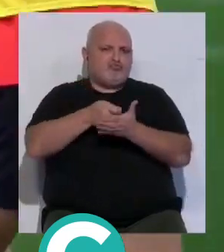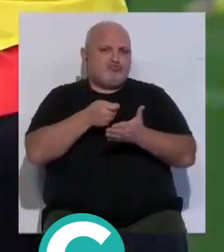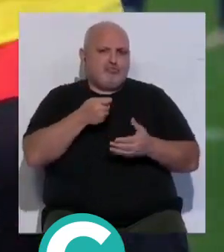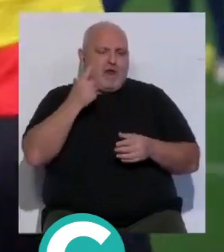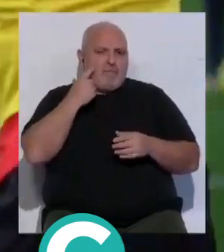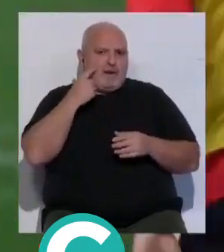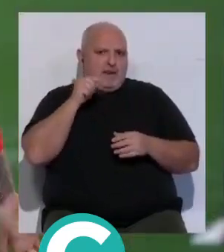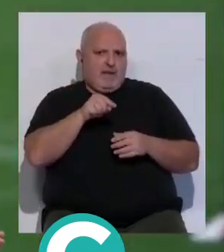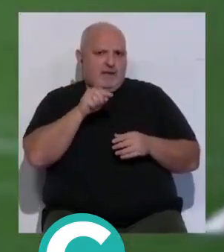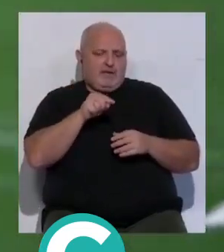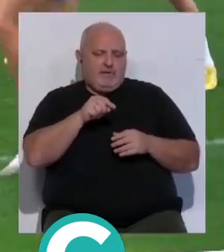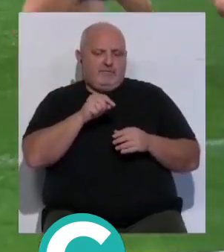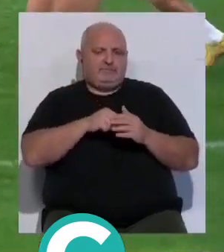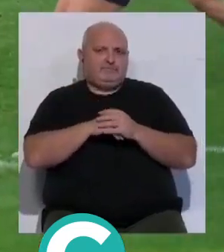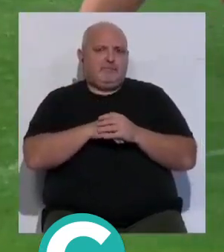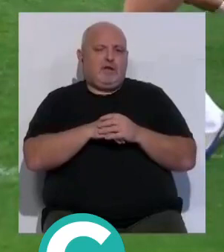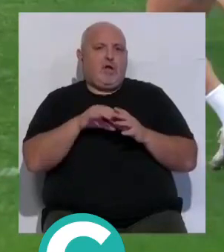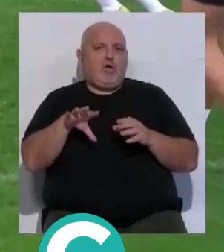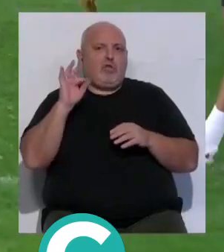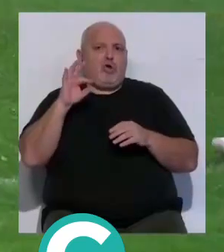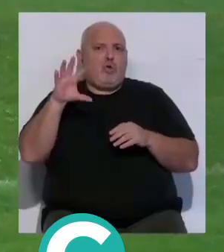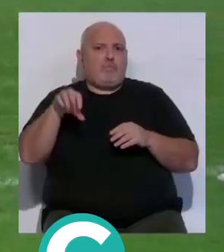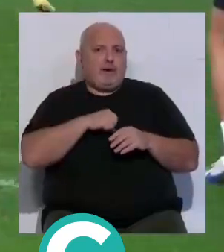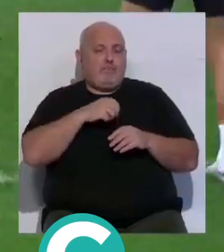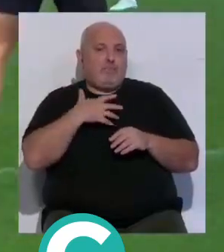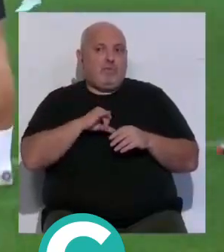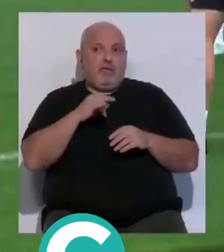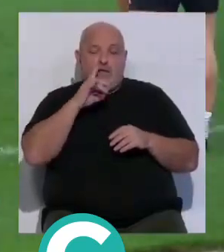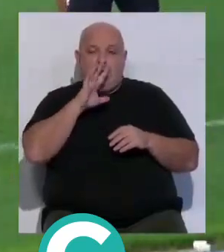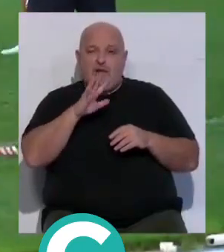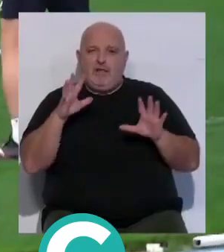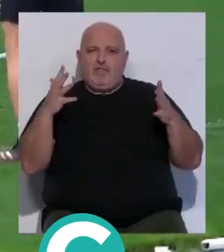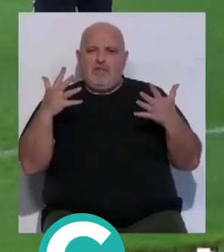entrar en calidad de cesión con opción a compra que también Creo que el rofa los 10 millones